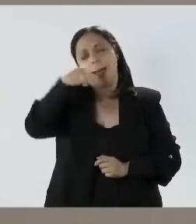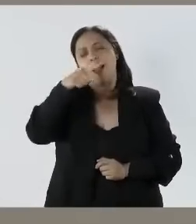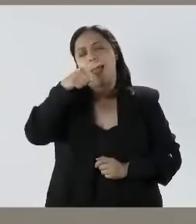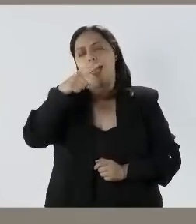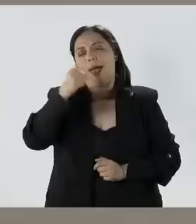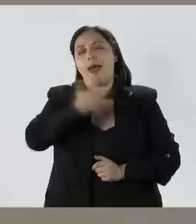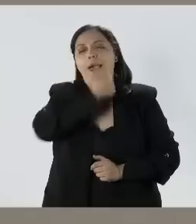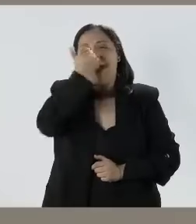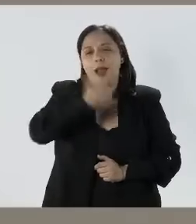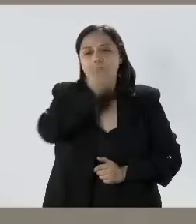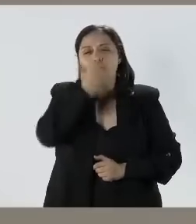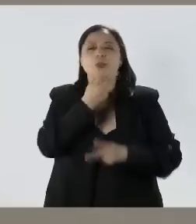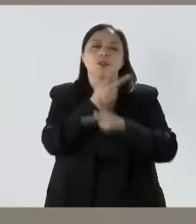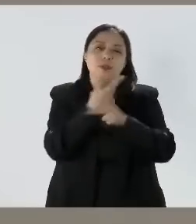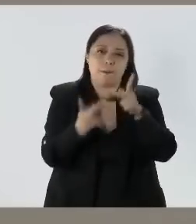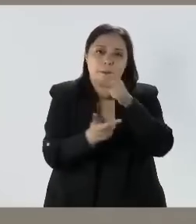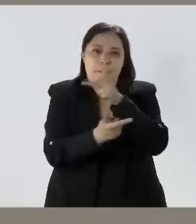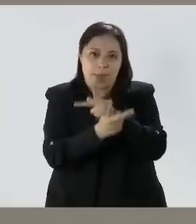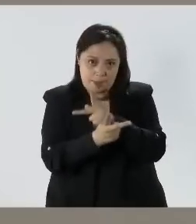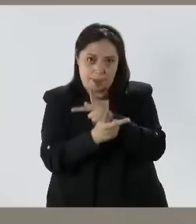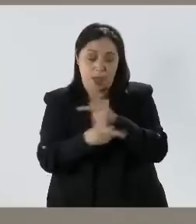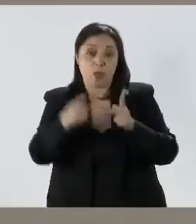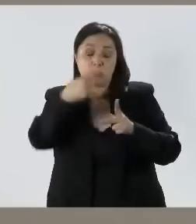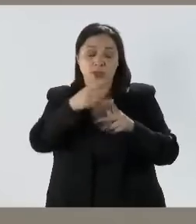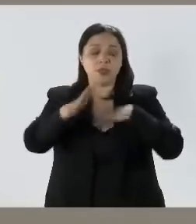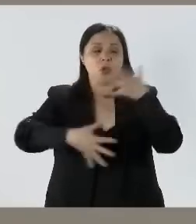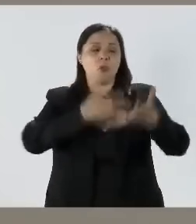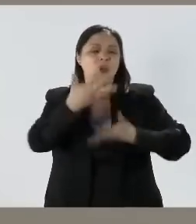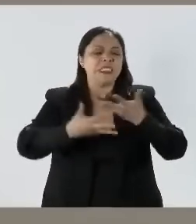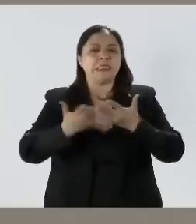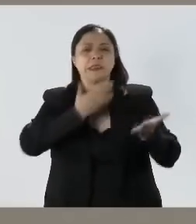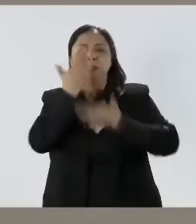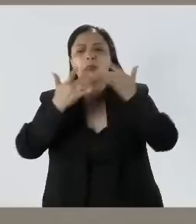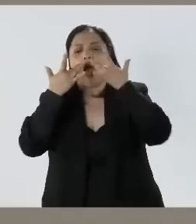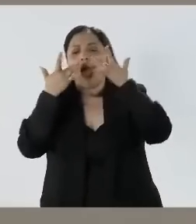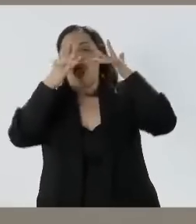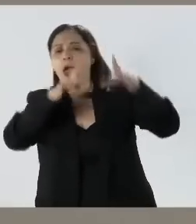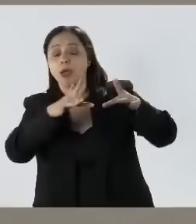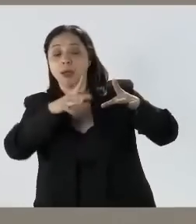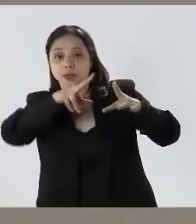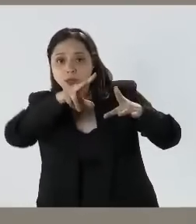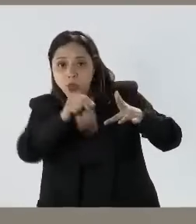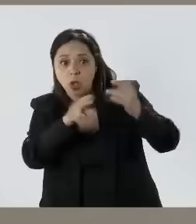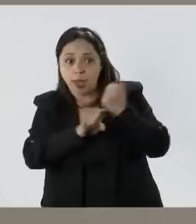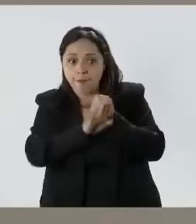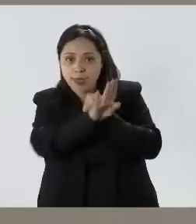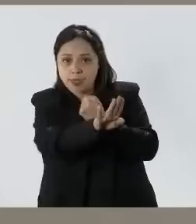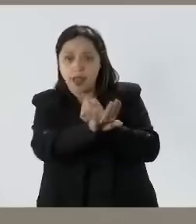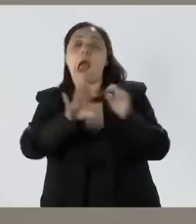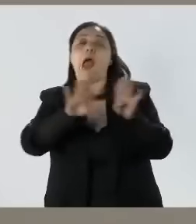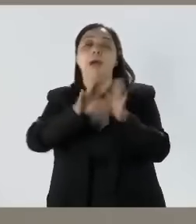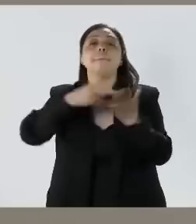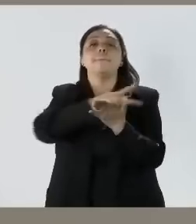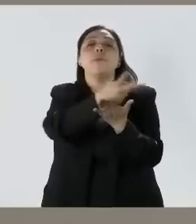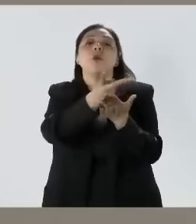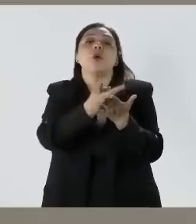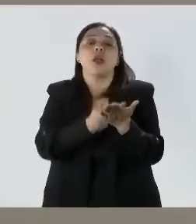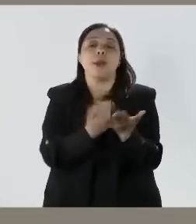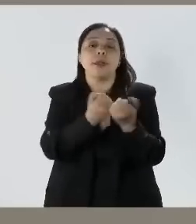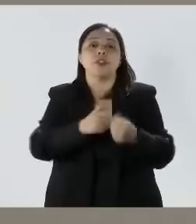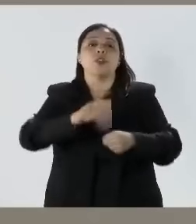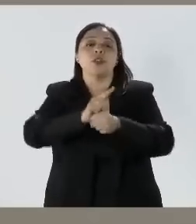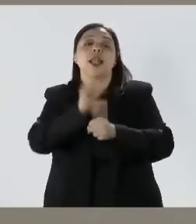abandonen sus estudios estamos entregando el programa social universitarios en movimiento